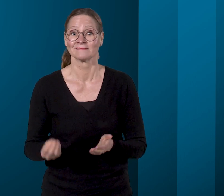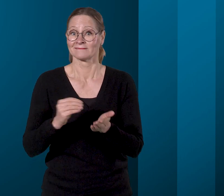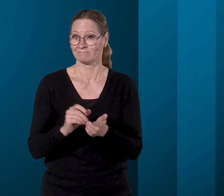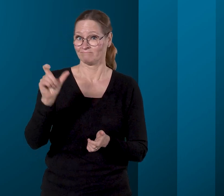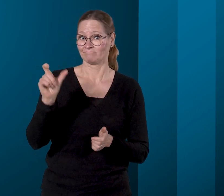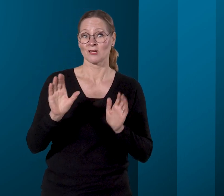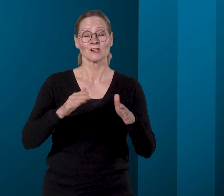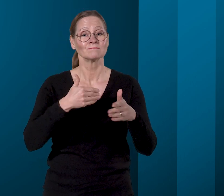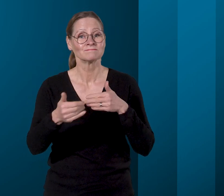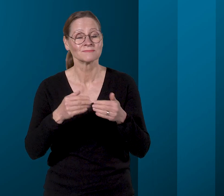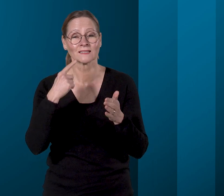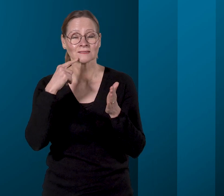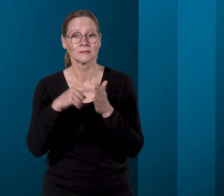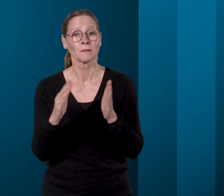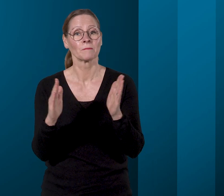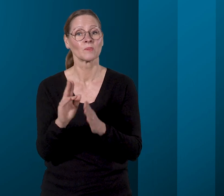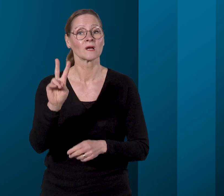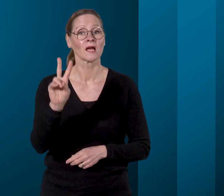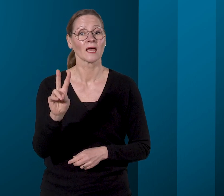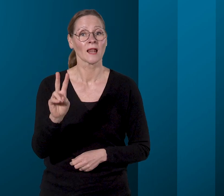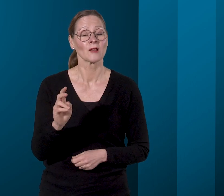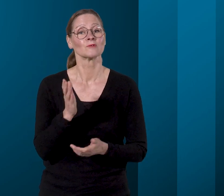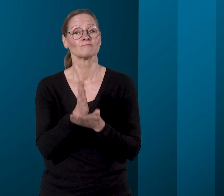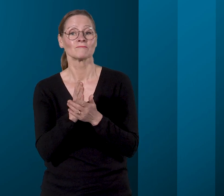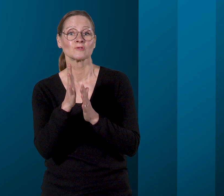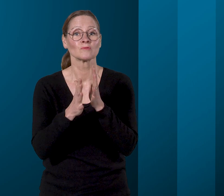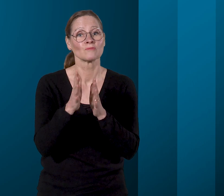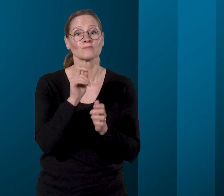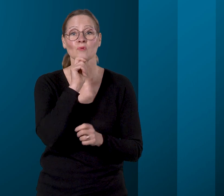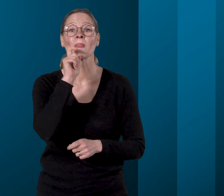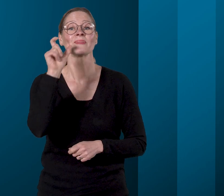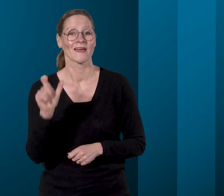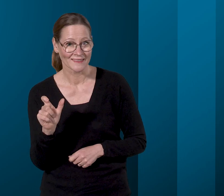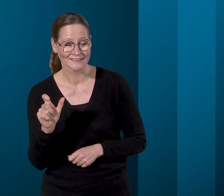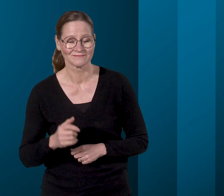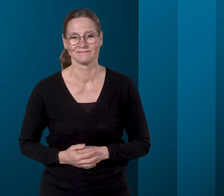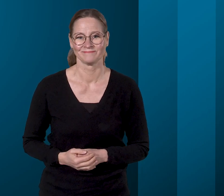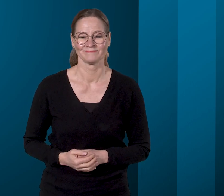Lisäksi hän on työskennellyt esimerkiksi juontajana Pikku Kakkosessa.